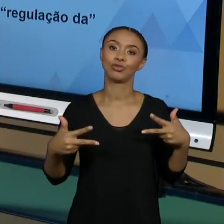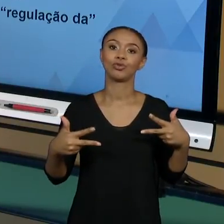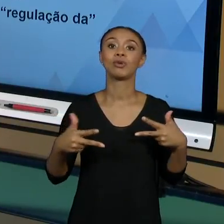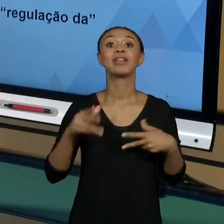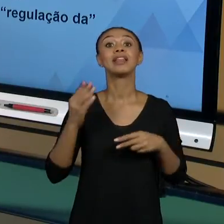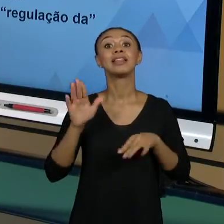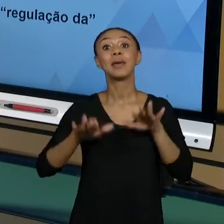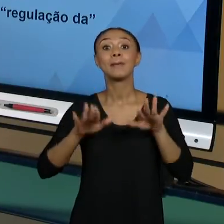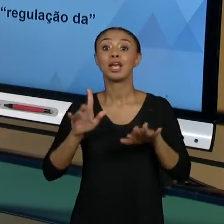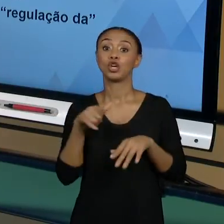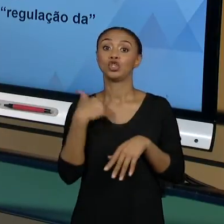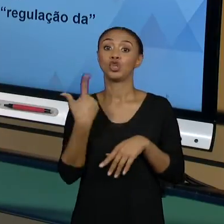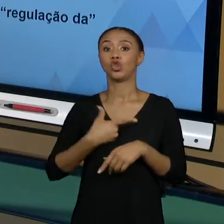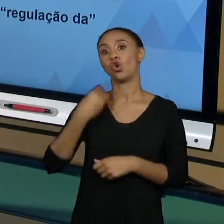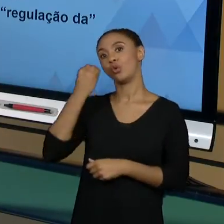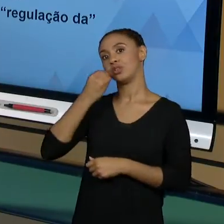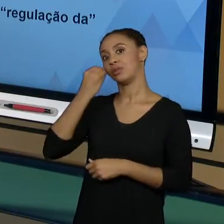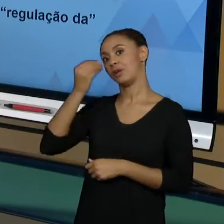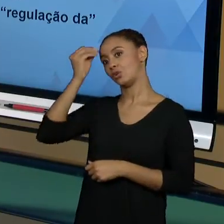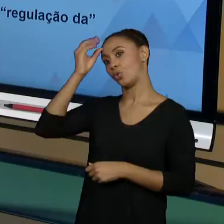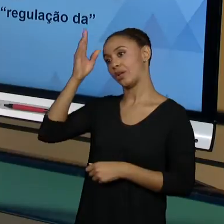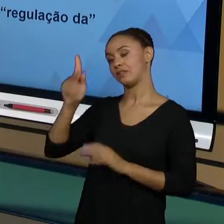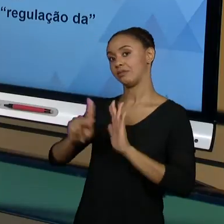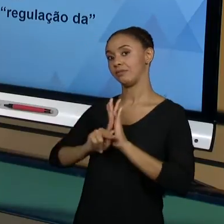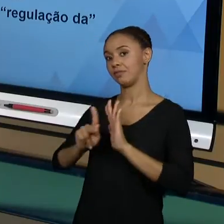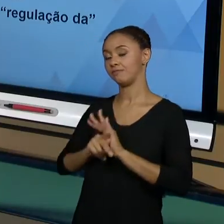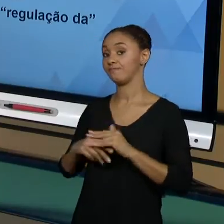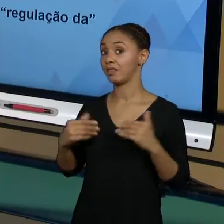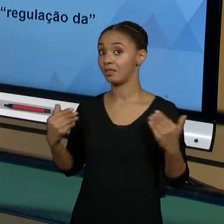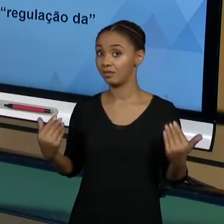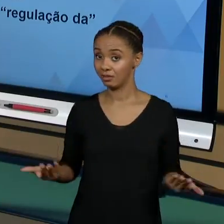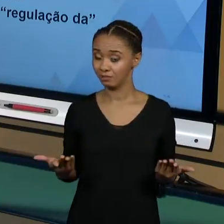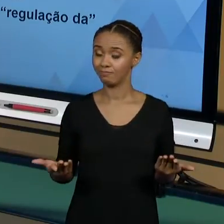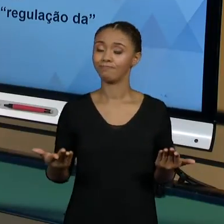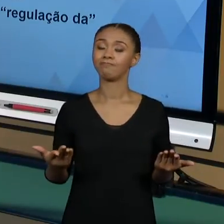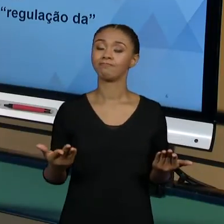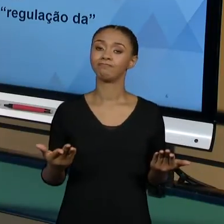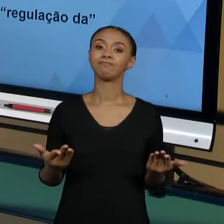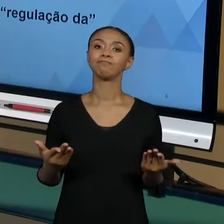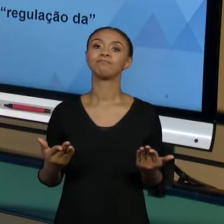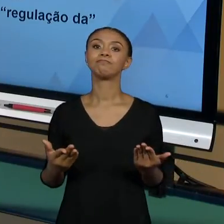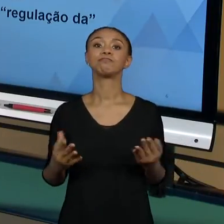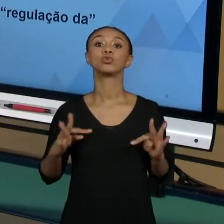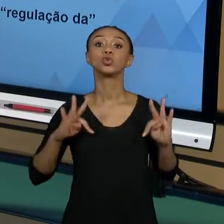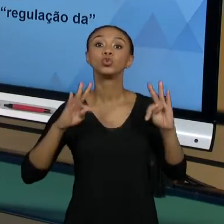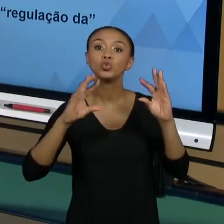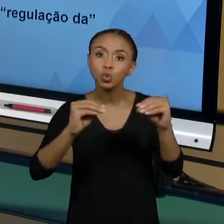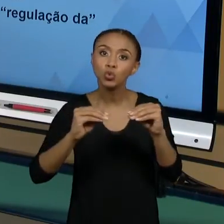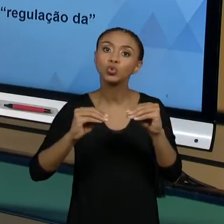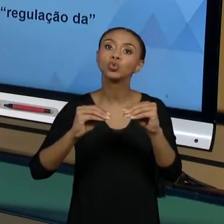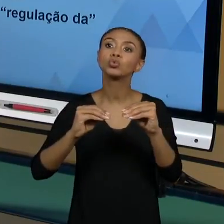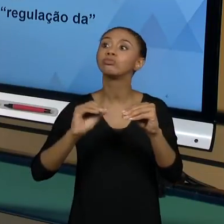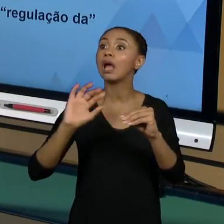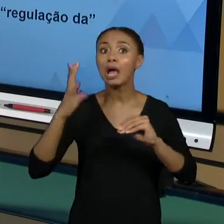REFERÊNCIAS. NESSE SENTIDO, TUDO O QUE ACONTECE É REGULADO PELA CULTURA - NÓS JÁ DISCUTIMOS ISSO NA